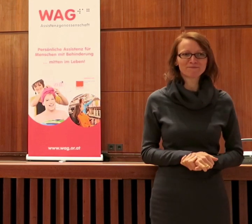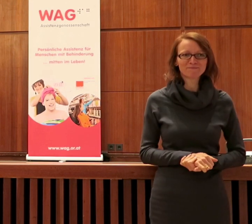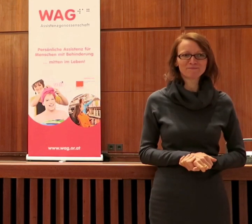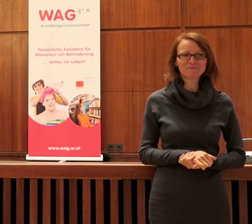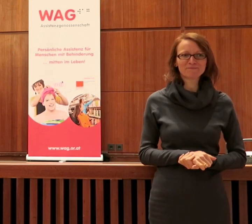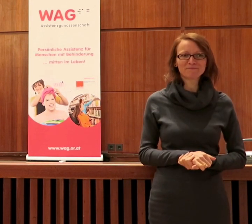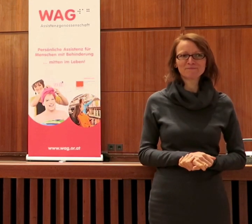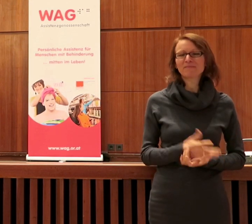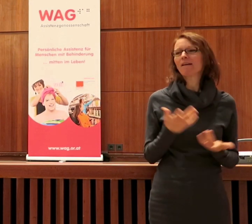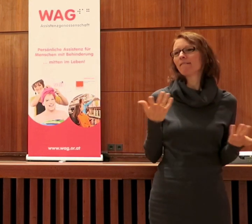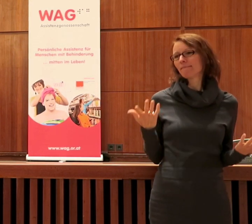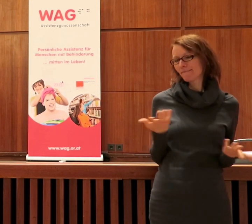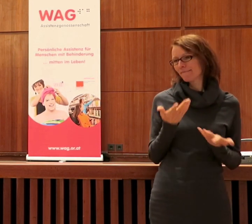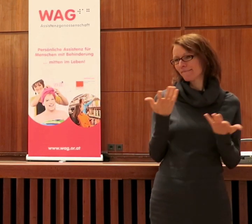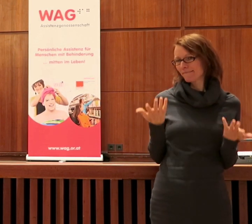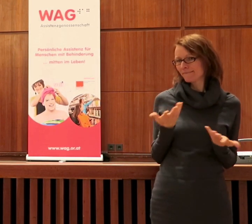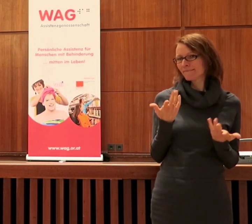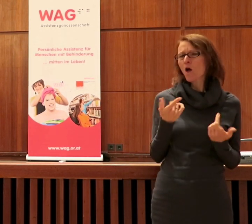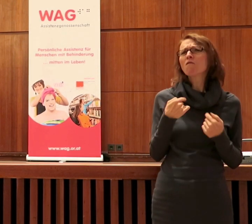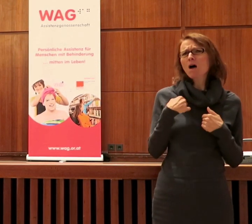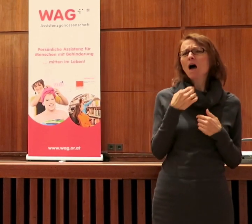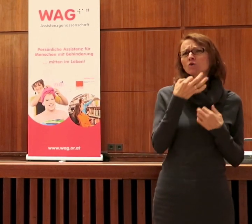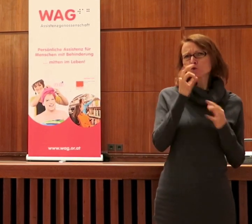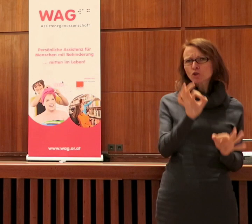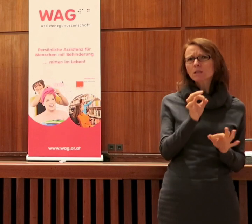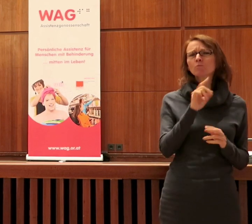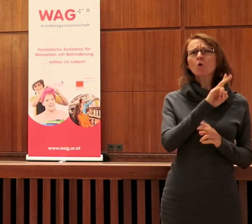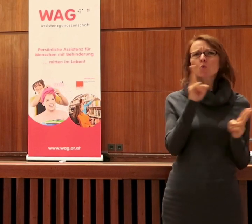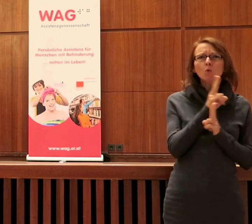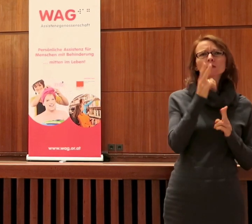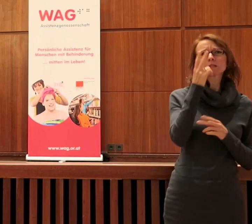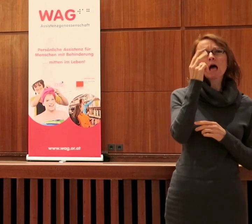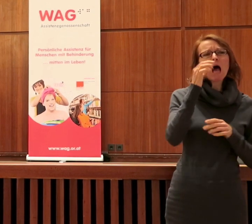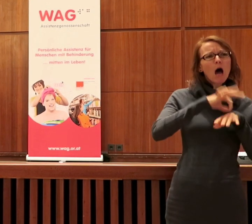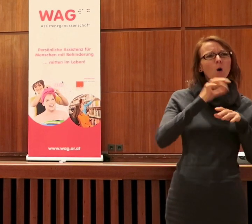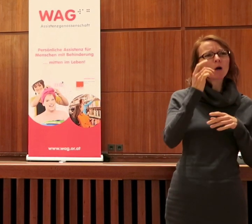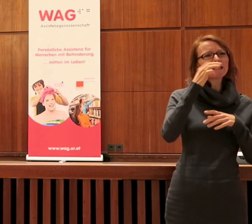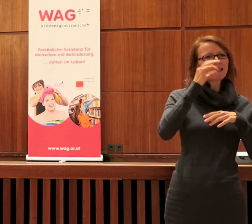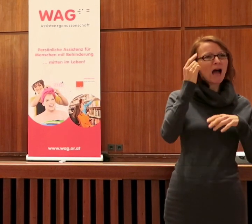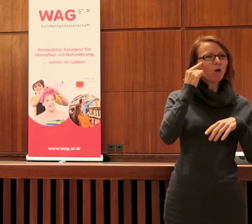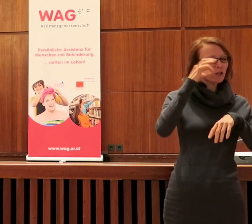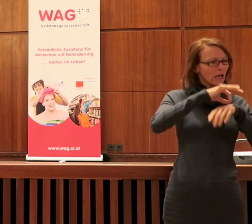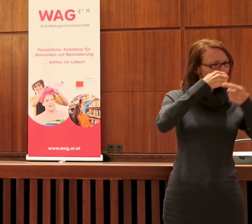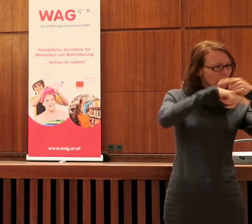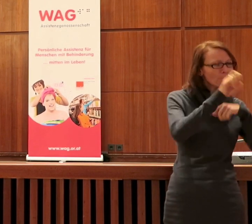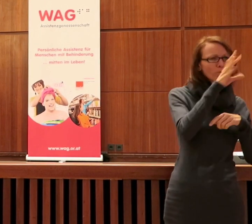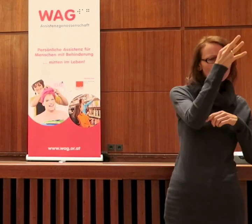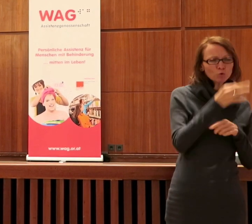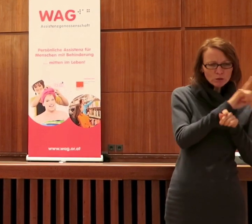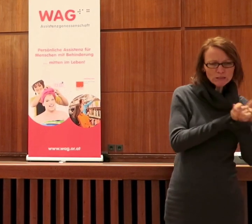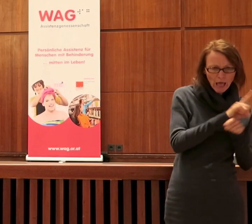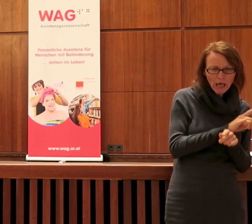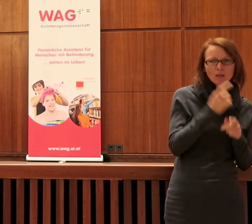Wäre ein kleiner Eingriff beim Augenarzt, 15 Minuten... Aber ich bin durchaus froh, dass ich jetzt blind bin